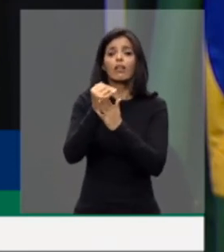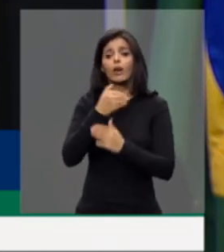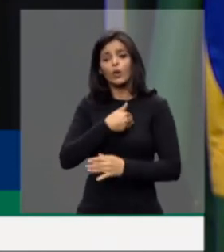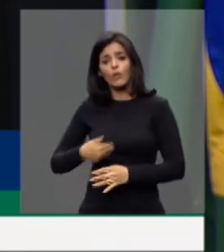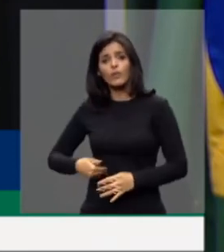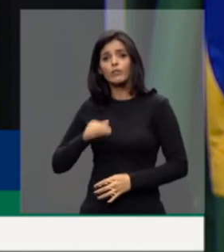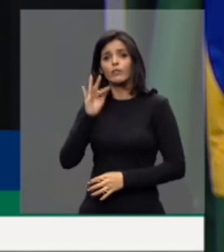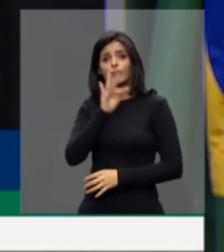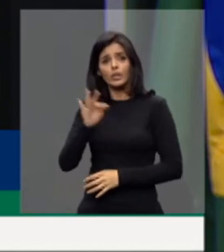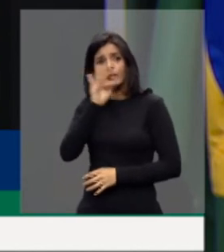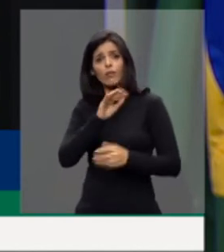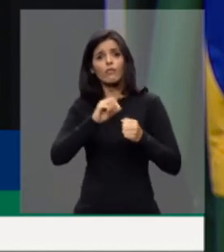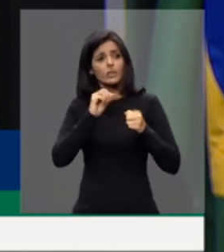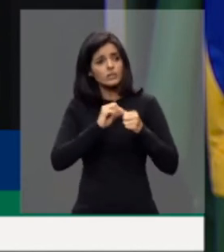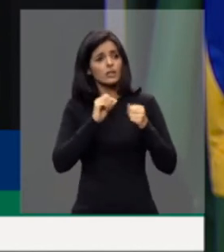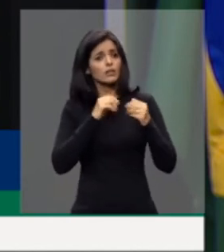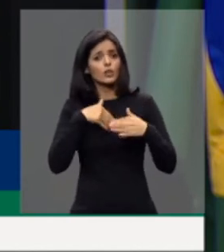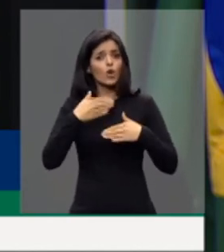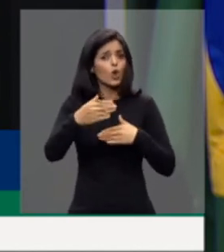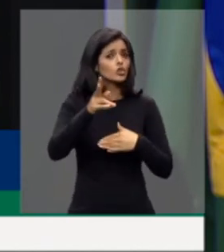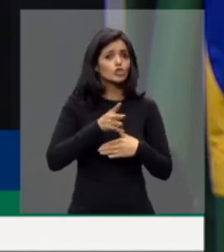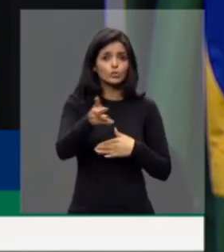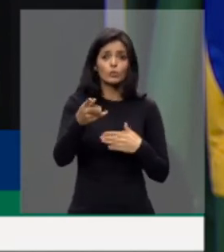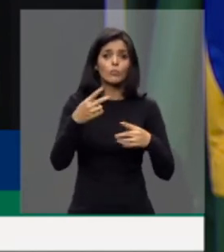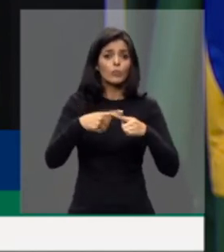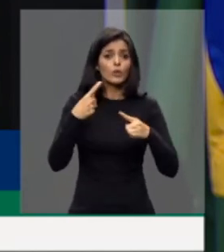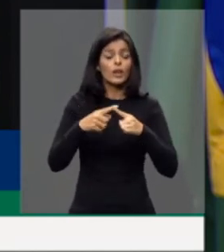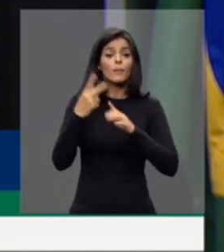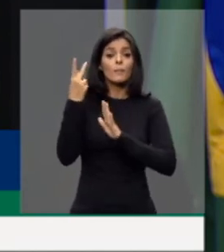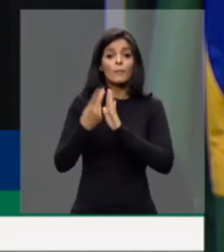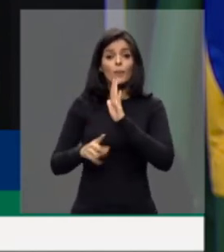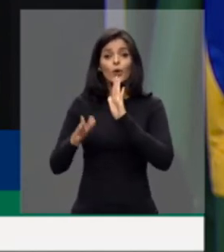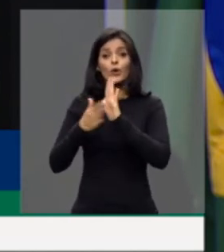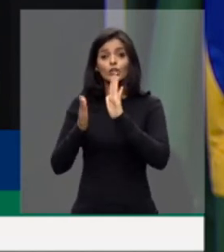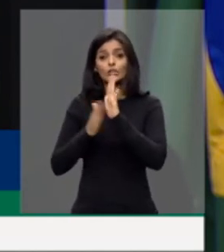APROVAÇÃO DO PL P 101, ELE REFORÇA ESSE PAPEL DA AGIOTAGEM QUE A UNIÃO CONTINUA FAZENDO COM OS